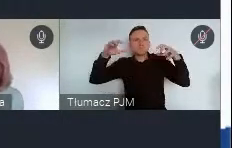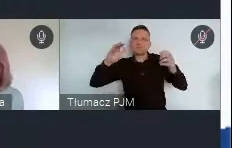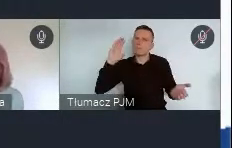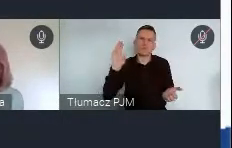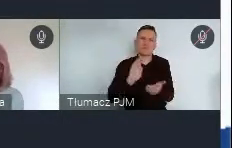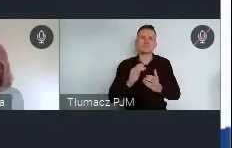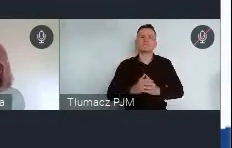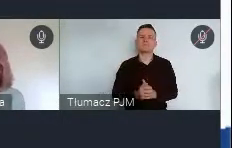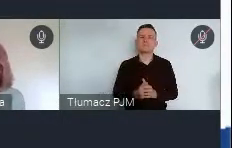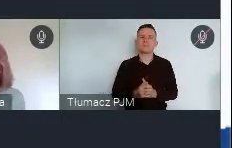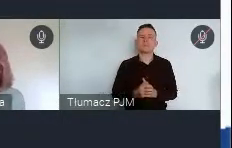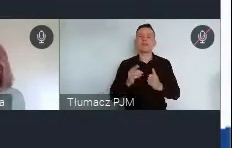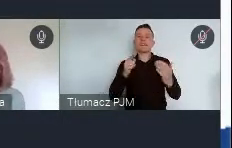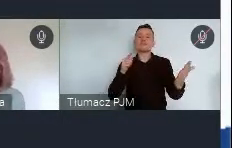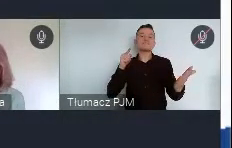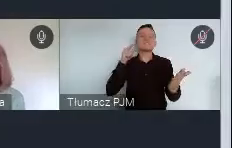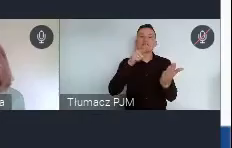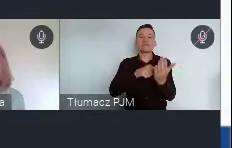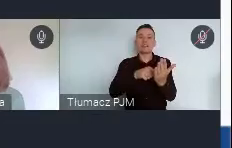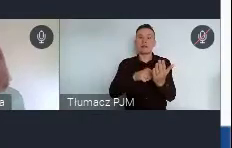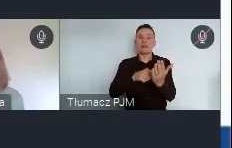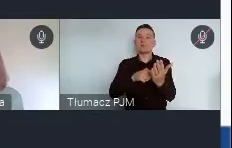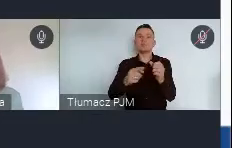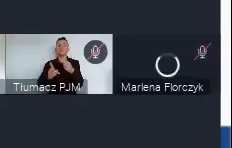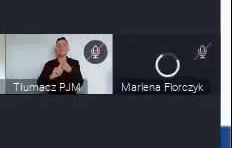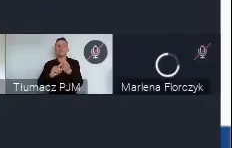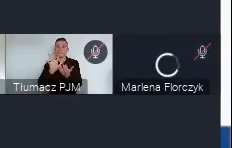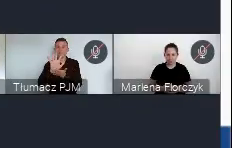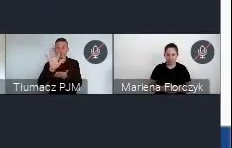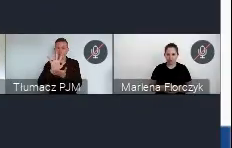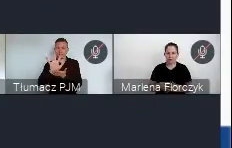Cel 15., o którym chciałabym powiedzieć,